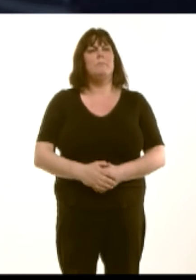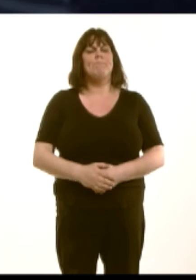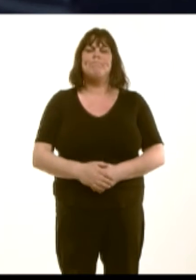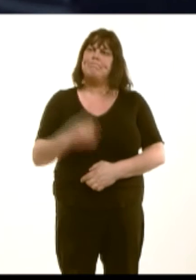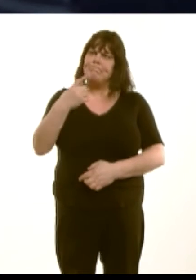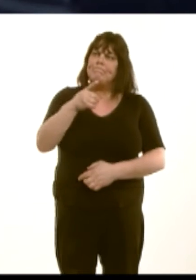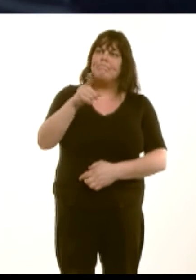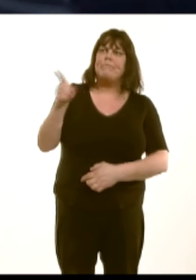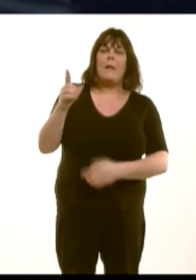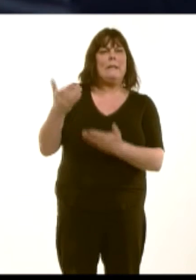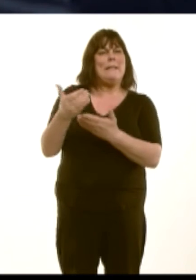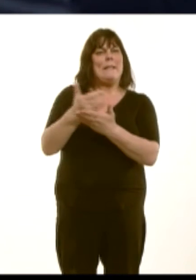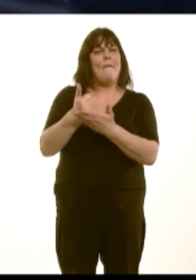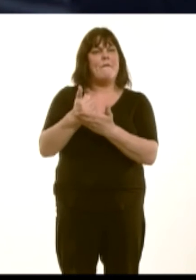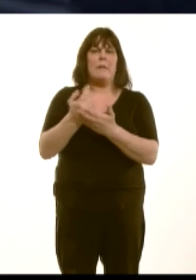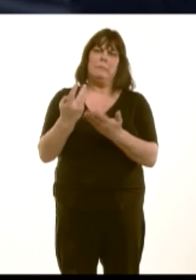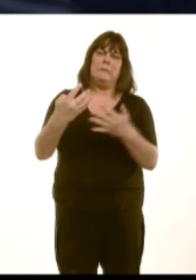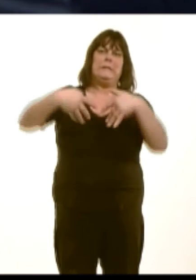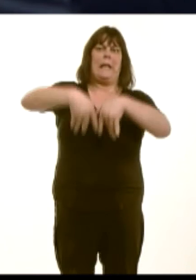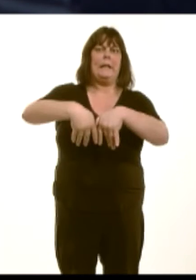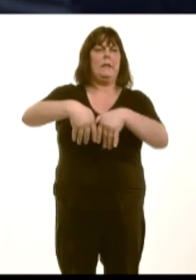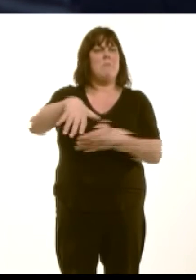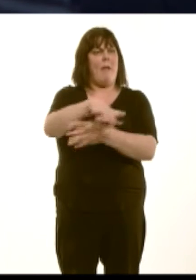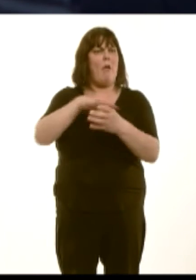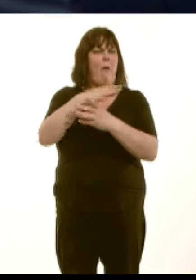rhyngwladol yn cael eu cynnal, lle mae yna sefyll diogel.